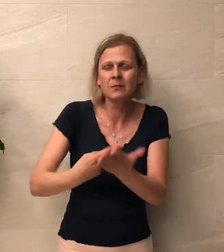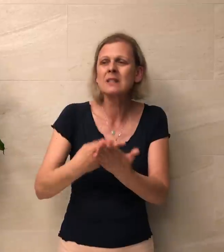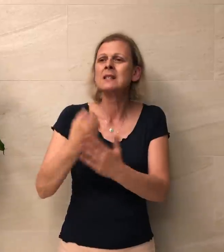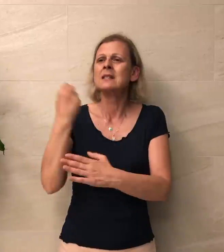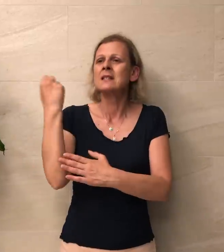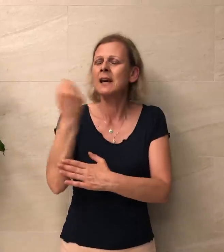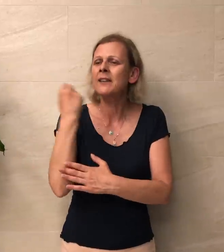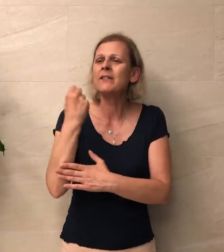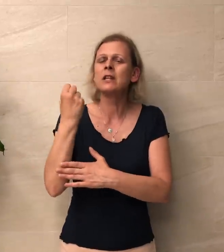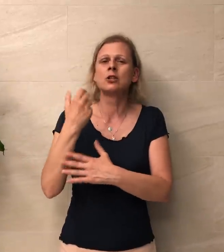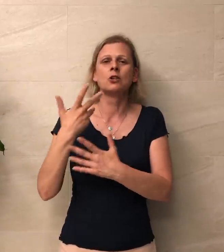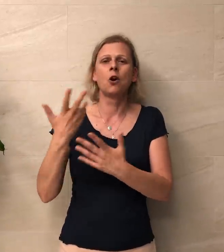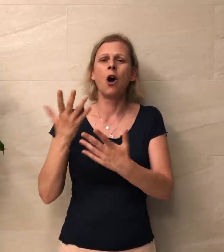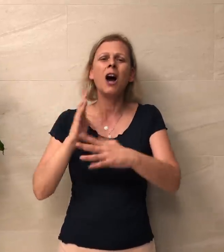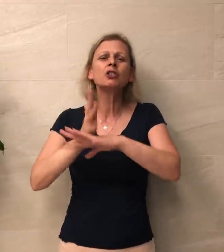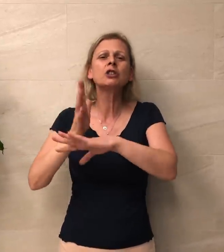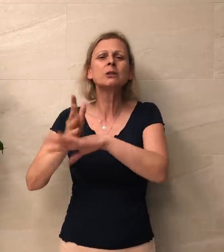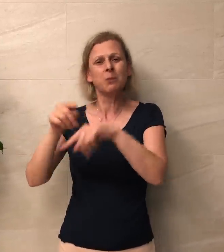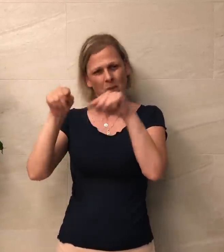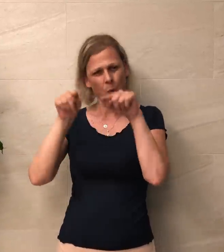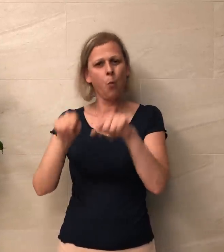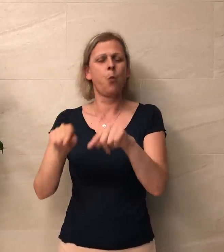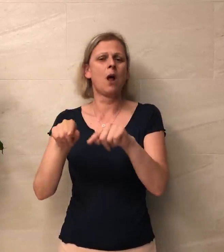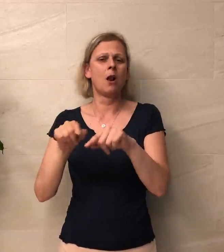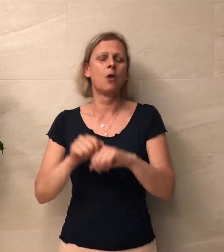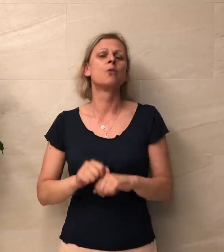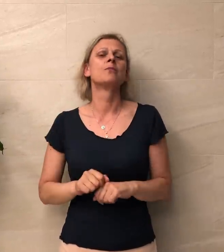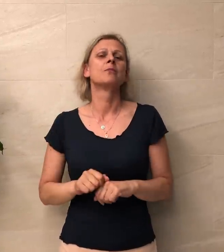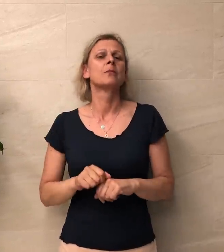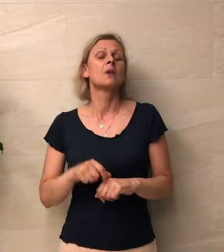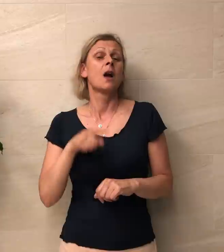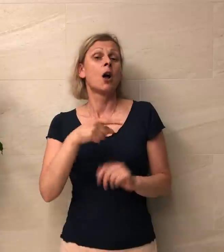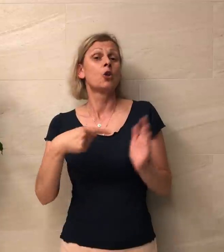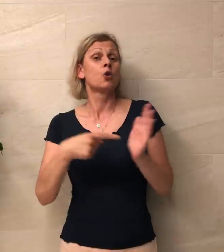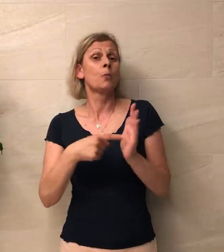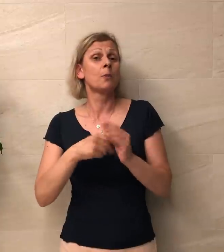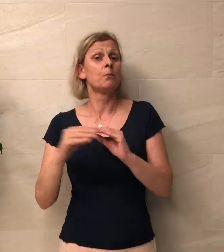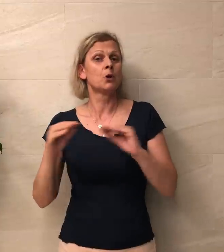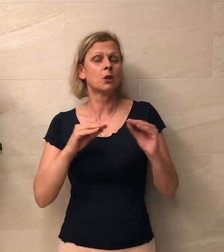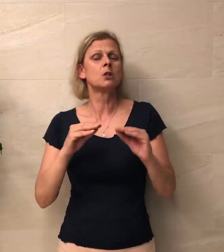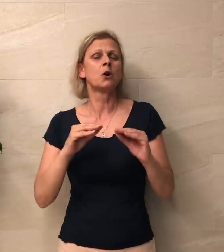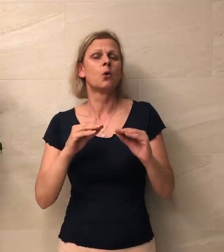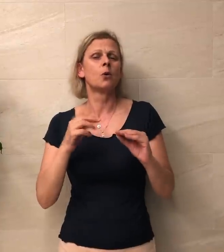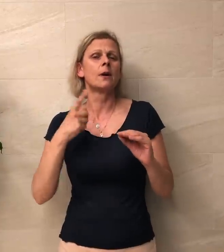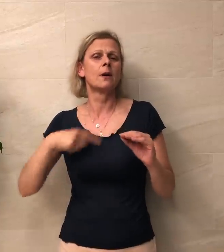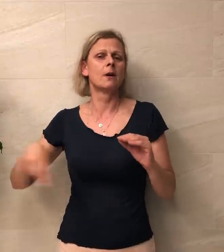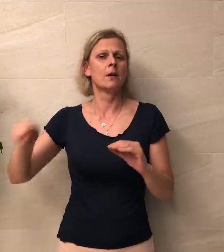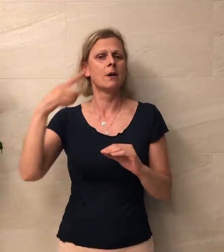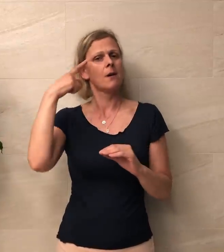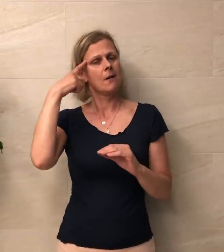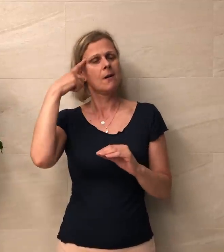interprete, servizi adeguati. Questo si intende per accessibilità. Ciascuno di noi ha potuto riflettere sull’importanza di tali documenti di posizione che sono inseriti nel